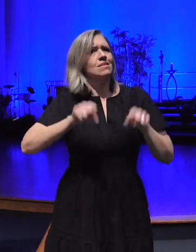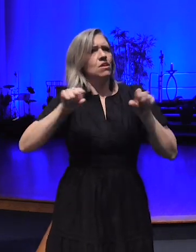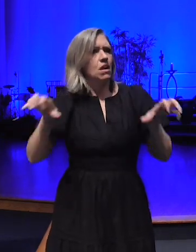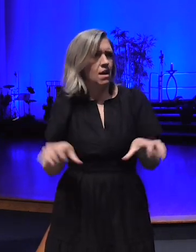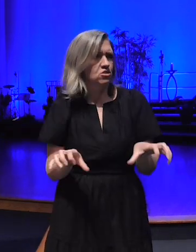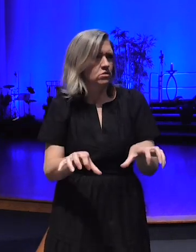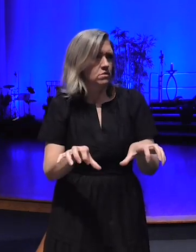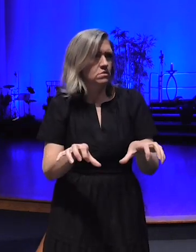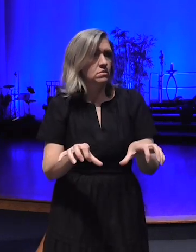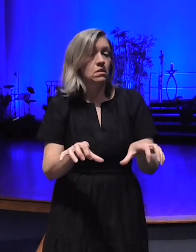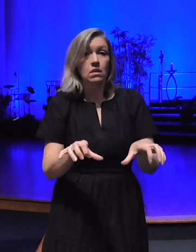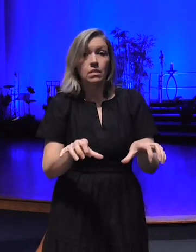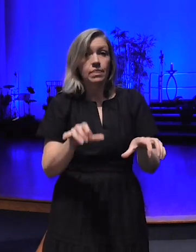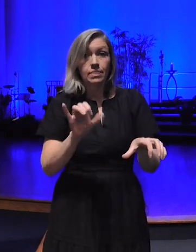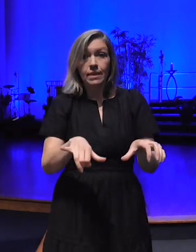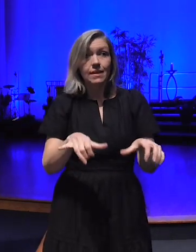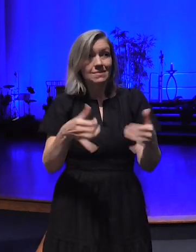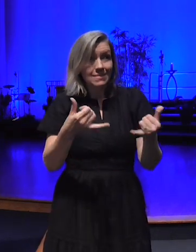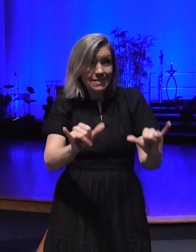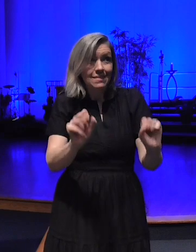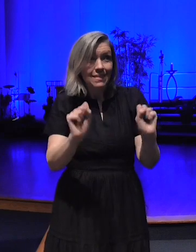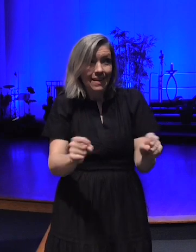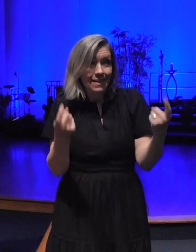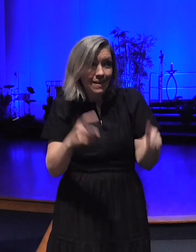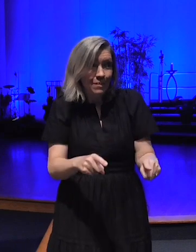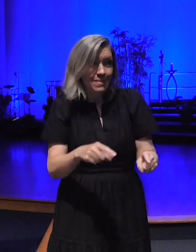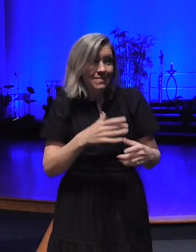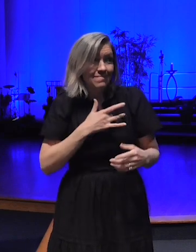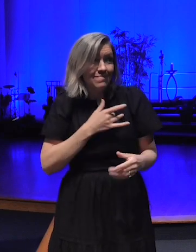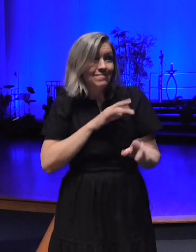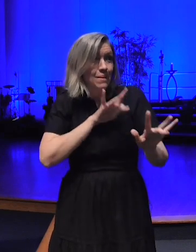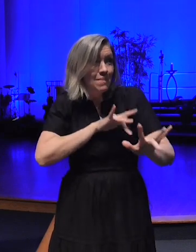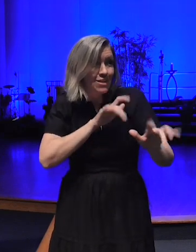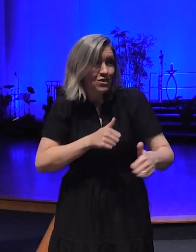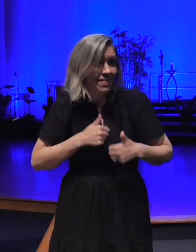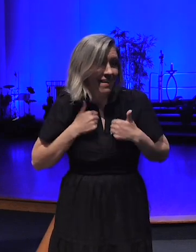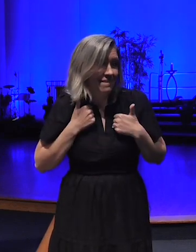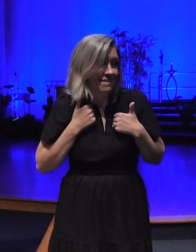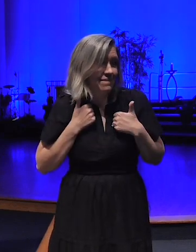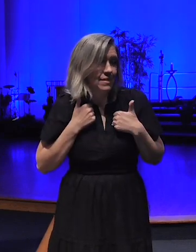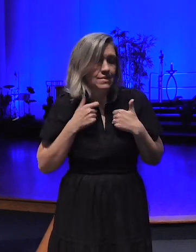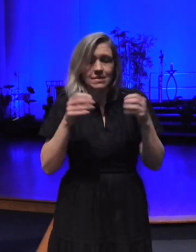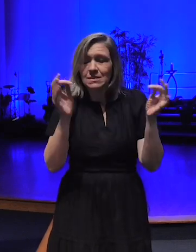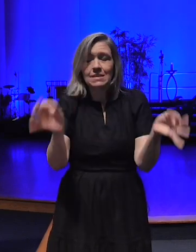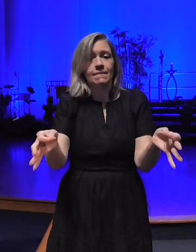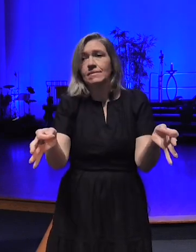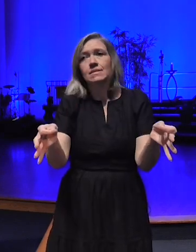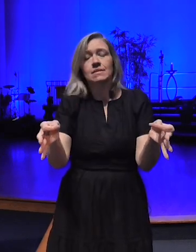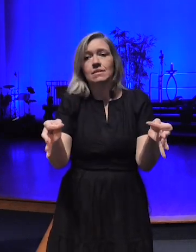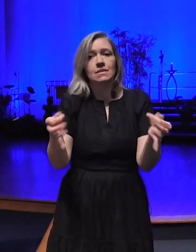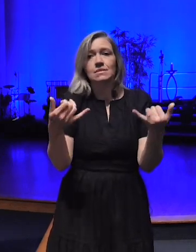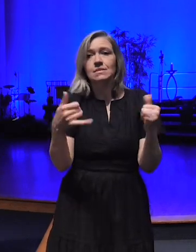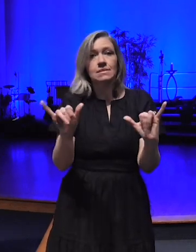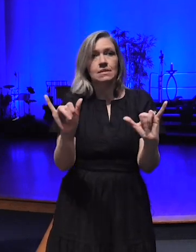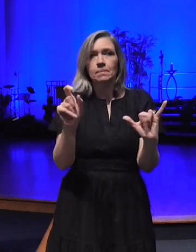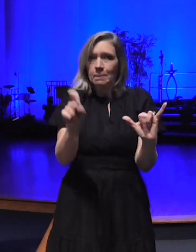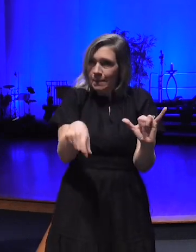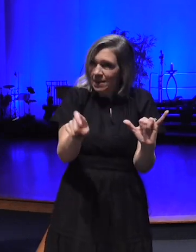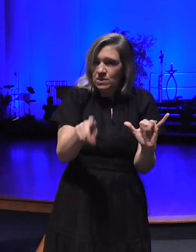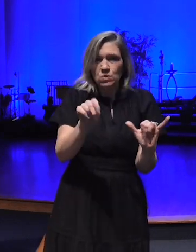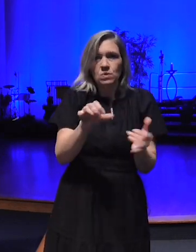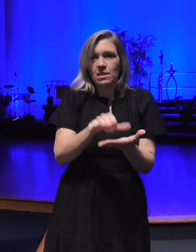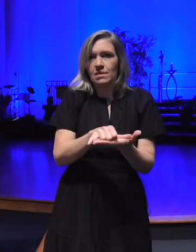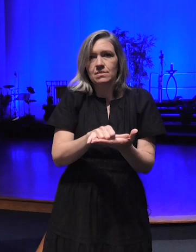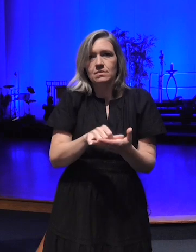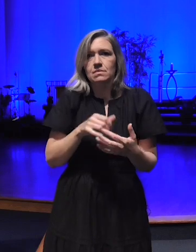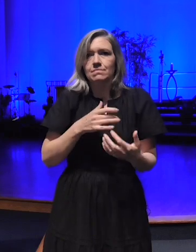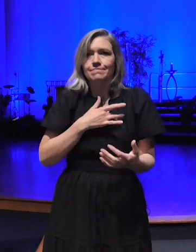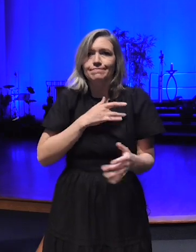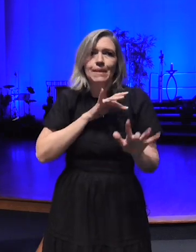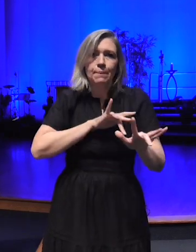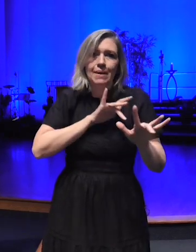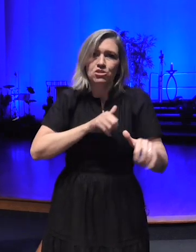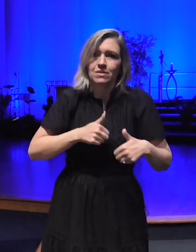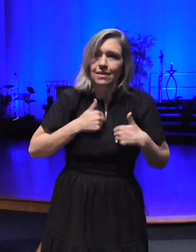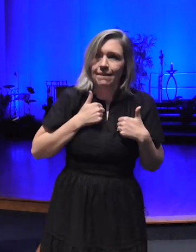para eso en una vida compasiva definitivamente hay lugar en una vida compasiva y